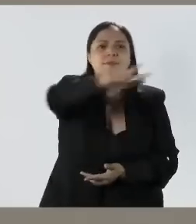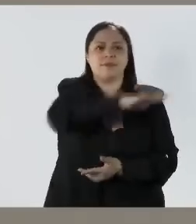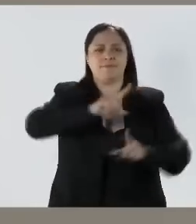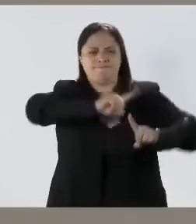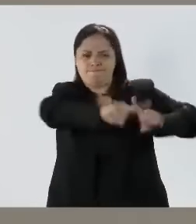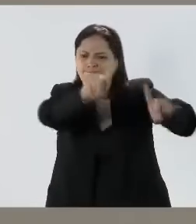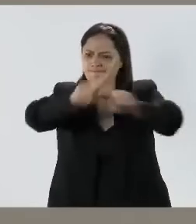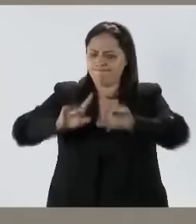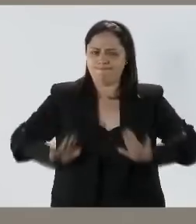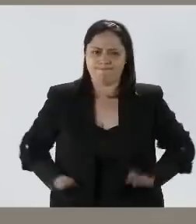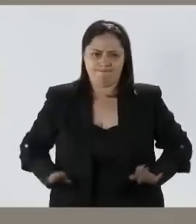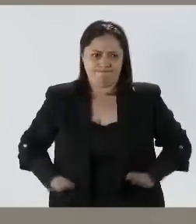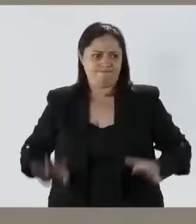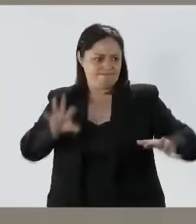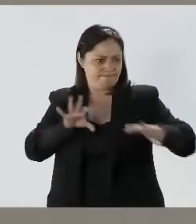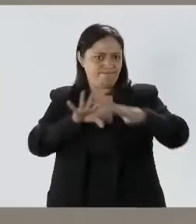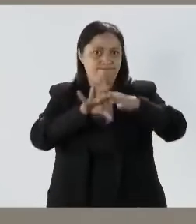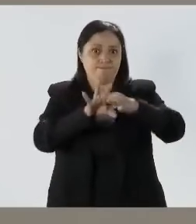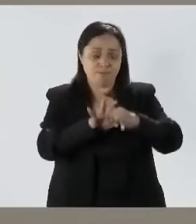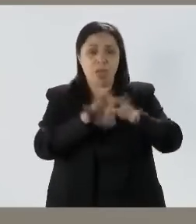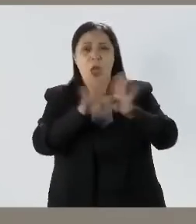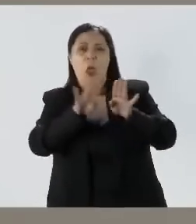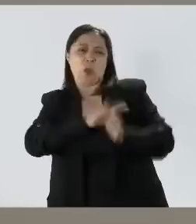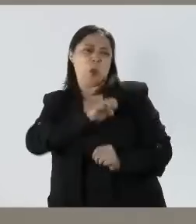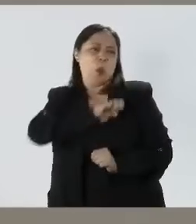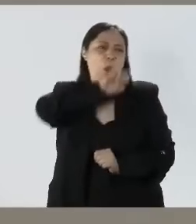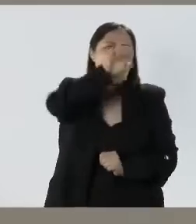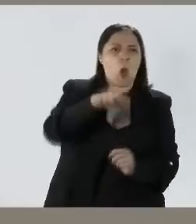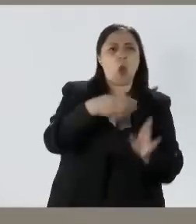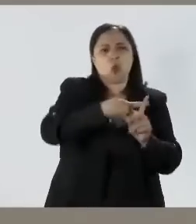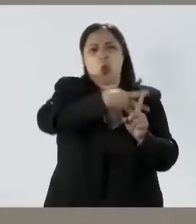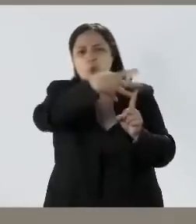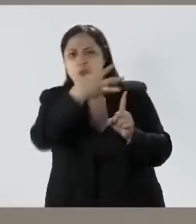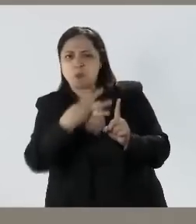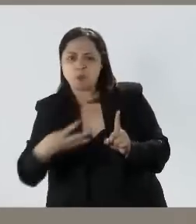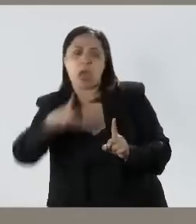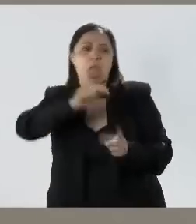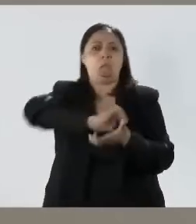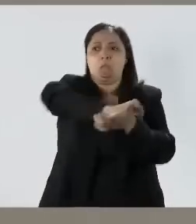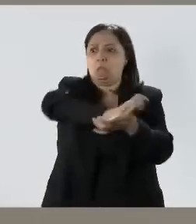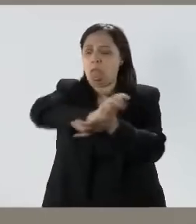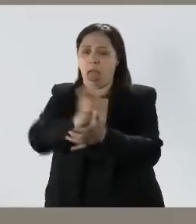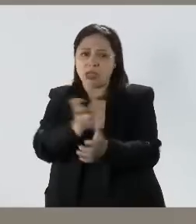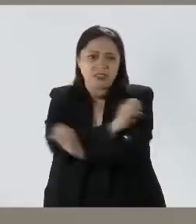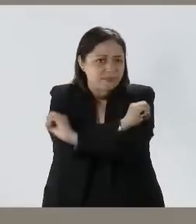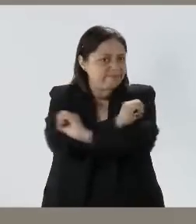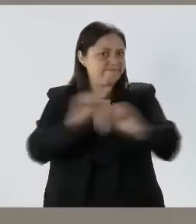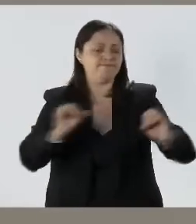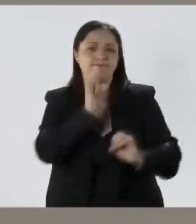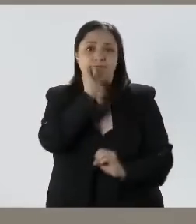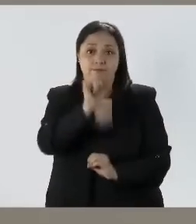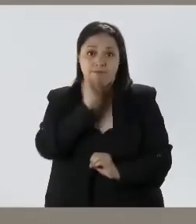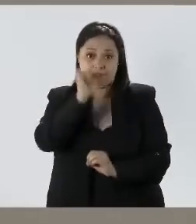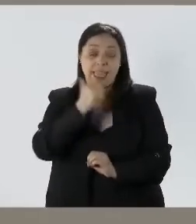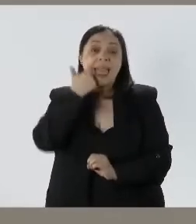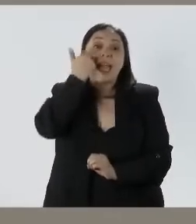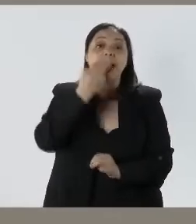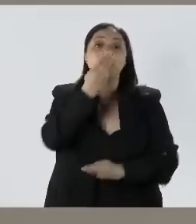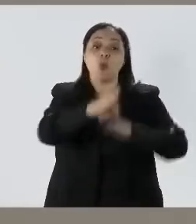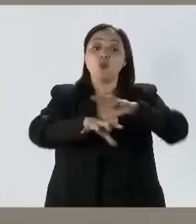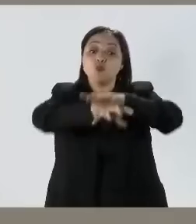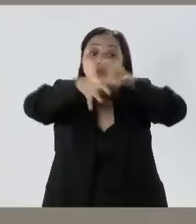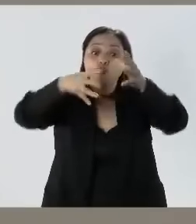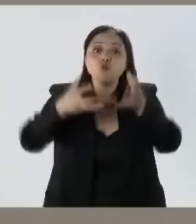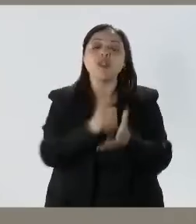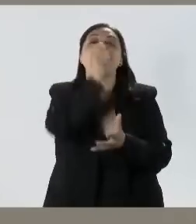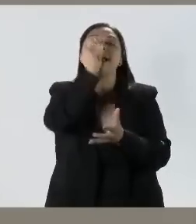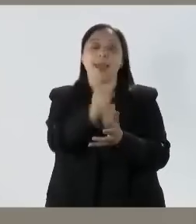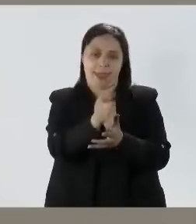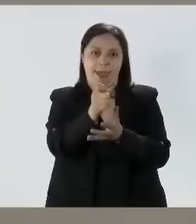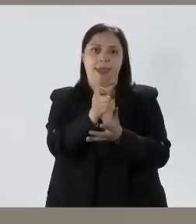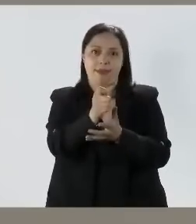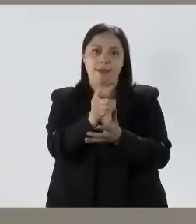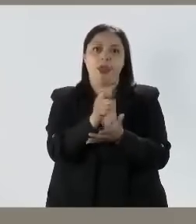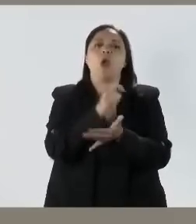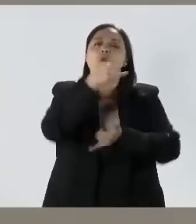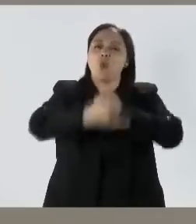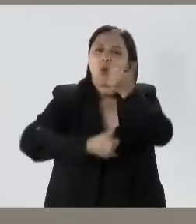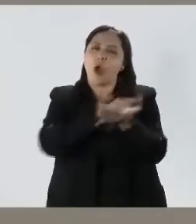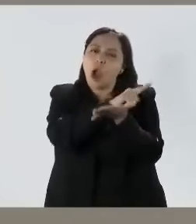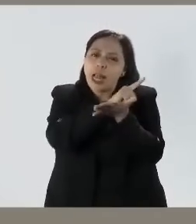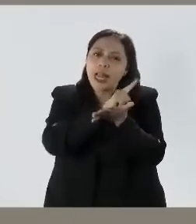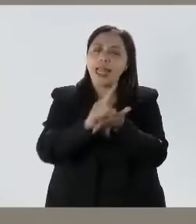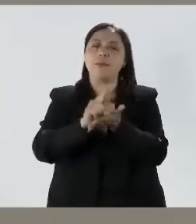ello sin homofobia ni discriminación vamos por un mundial con juego limpio y sociedad justa en